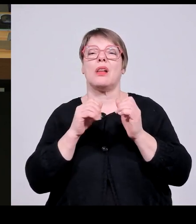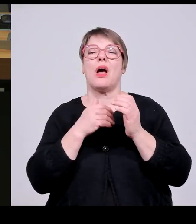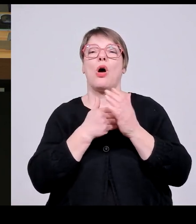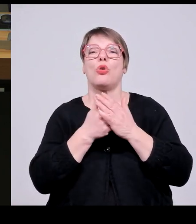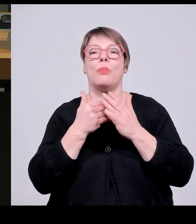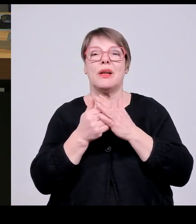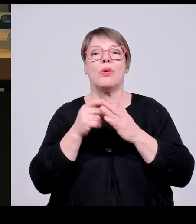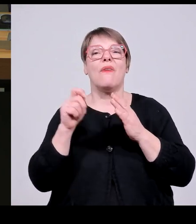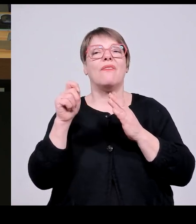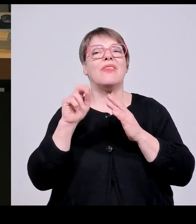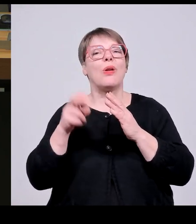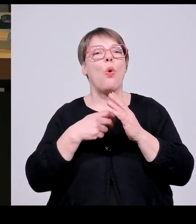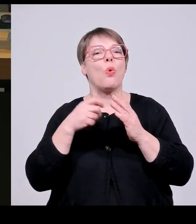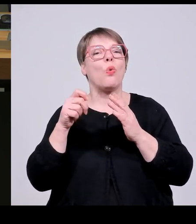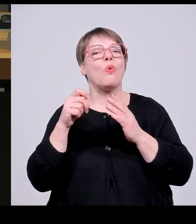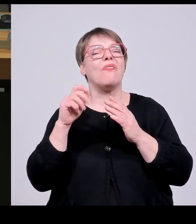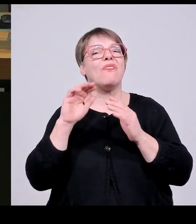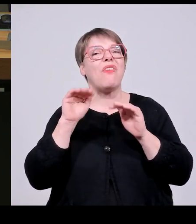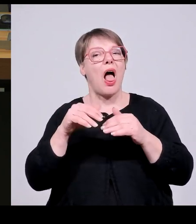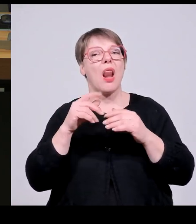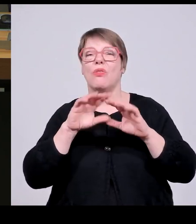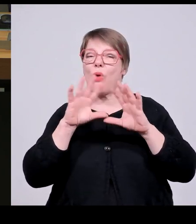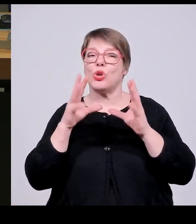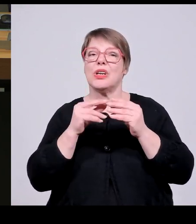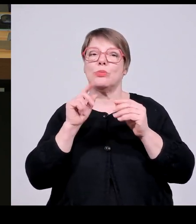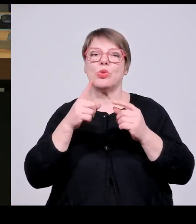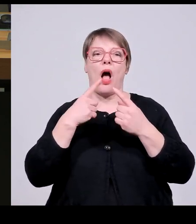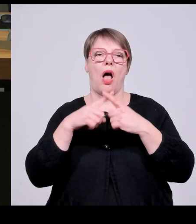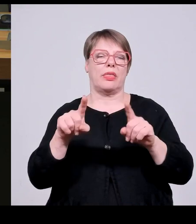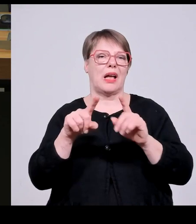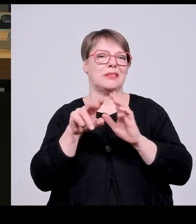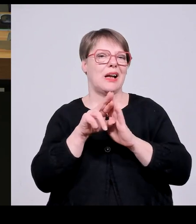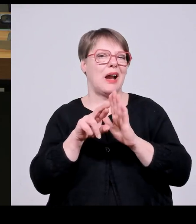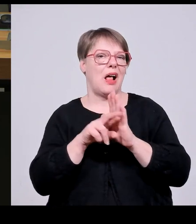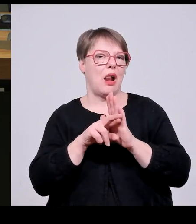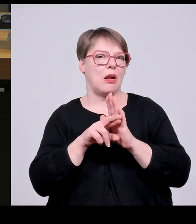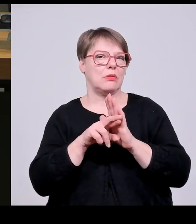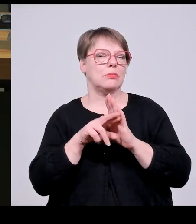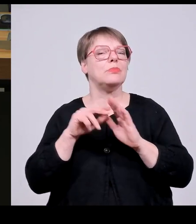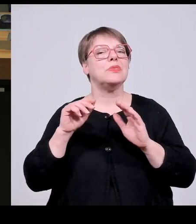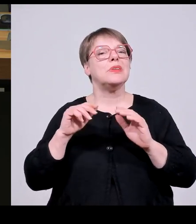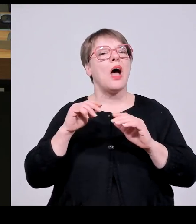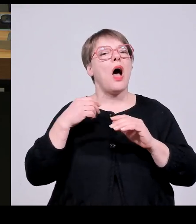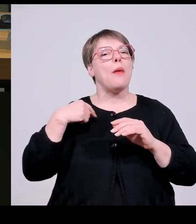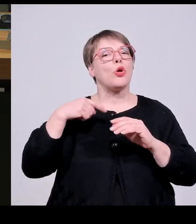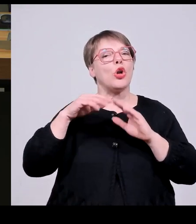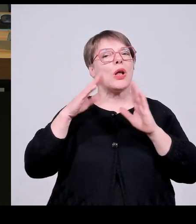sachlichen Kontinuität nicht unterbrochen. Also machen wir mit dem Gesetzentwurf, den wir heute